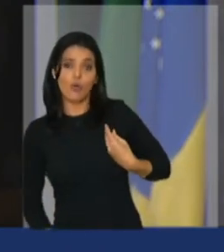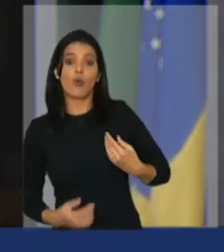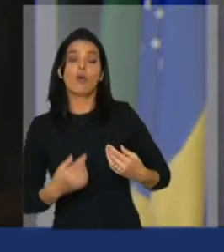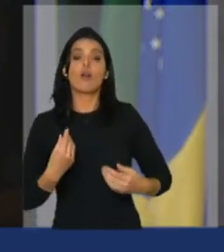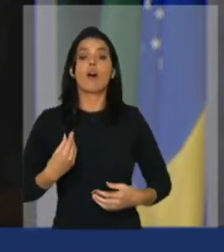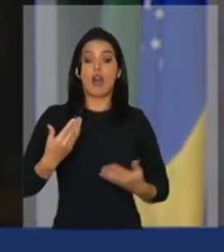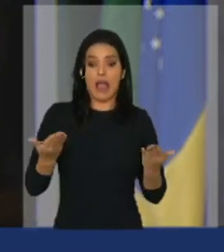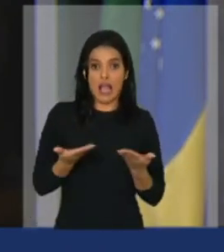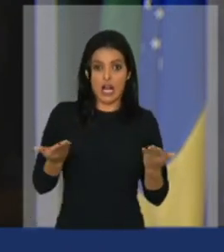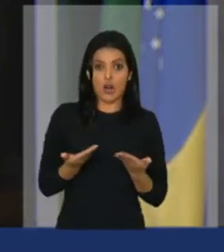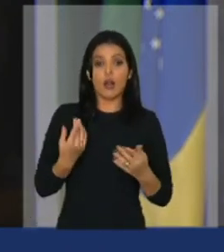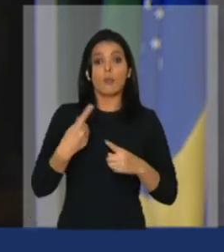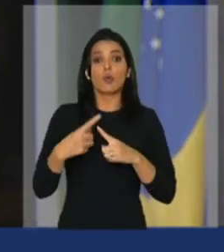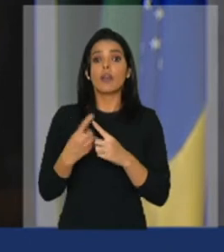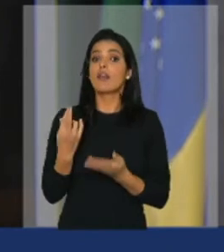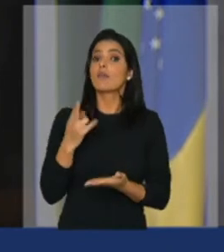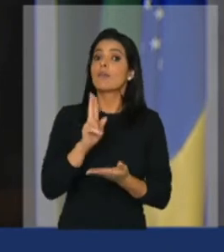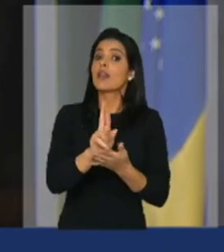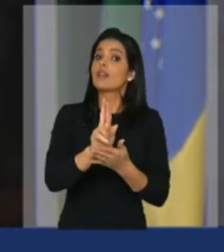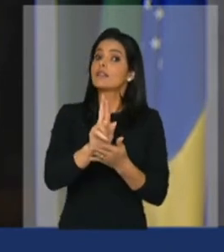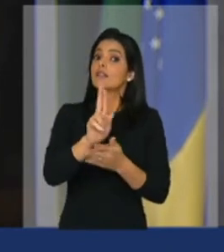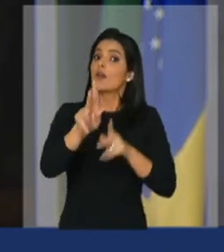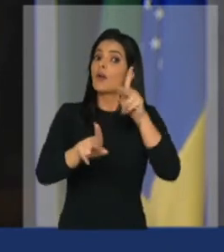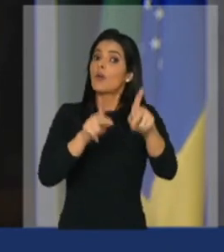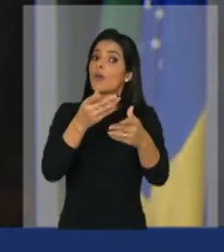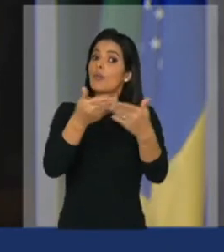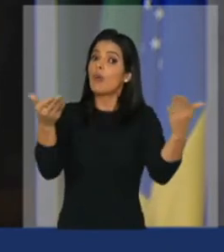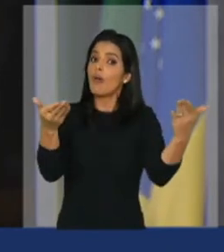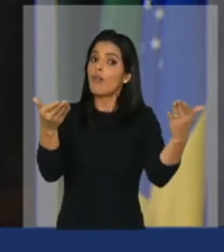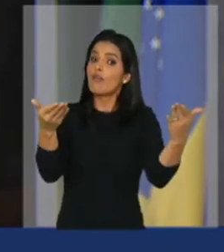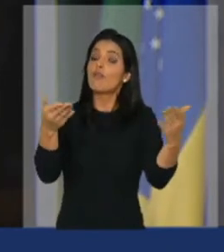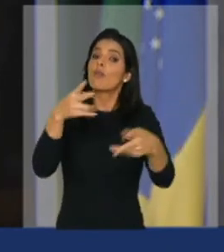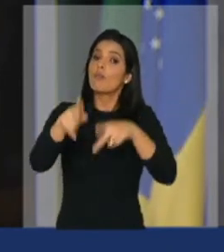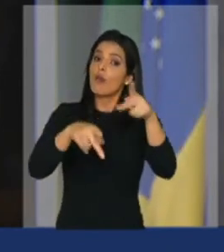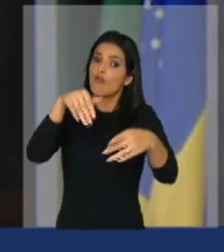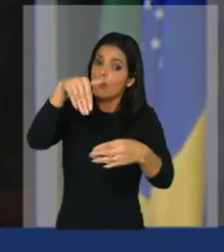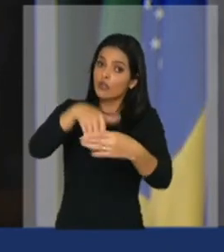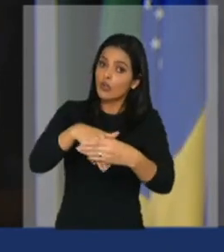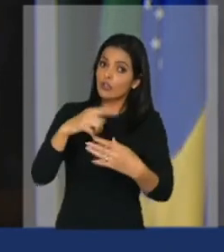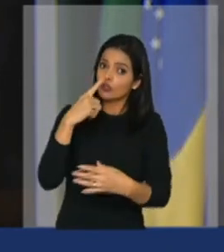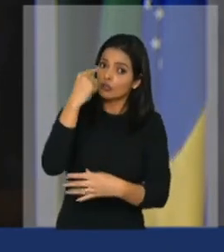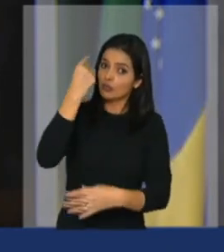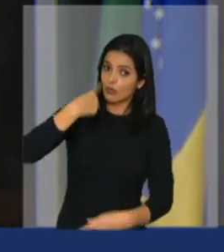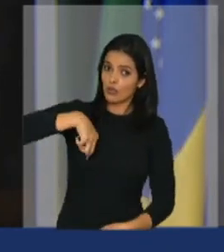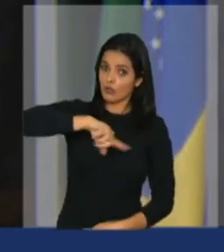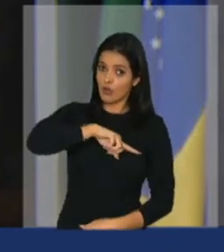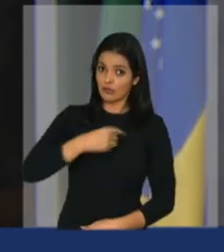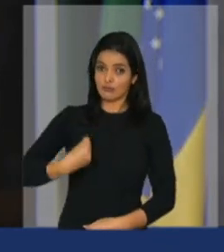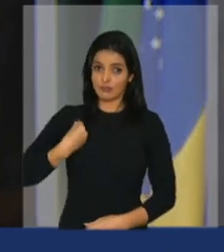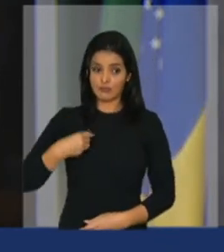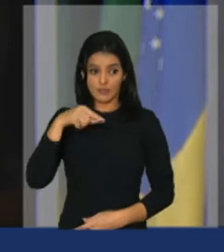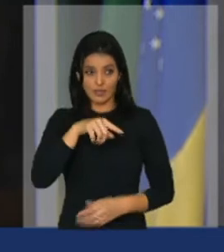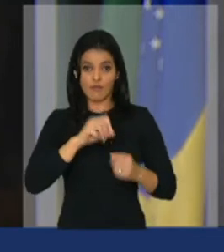POVO NOS COLOCOU. O POVO NOS QUERIA AQUI, PARA QUE... AQUI FOSSE FEITO AQUILO QUE O POVO DESEJA, O POVO QUER, O POVO